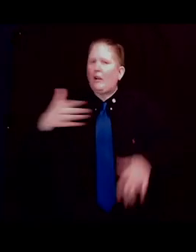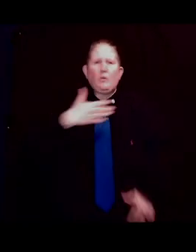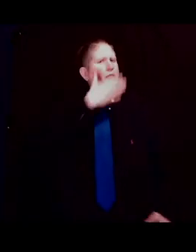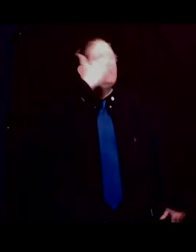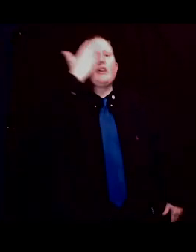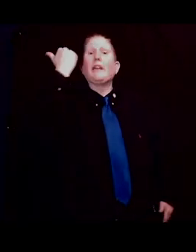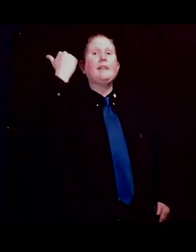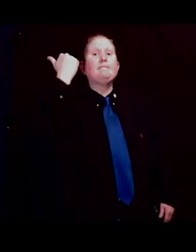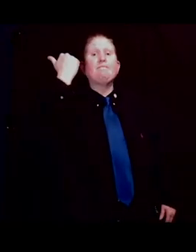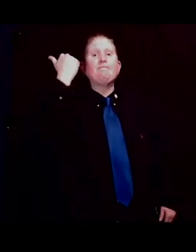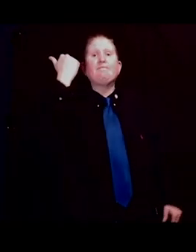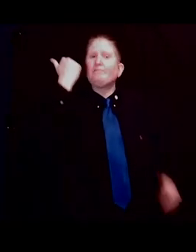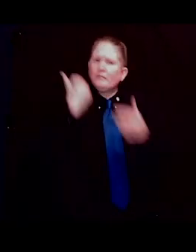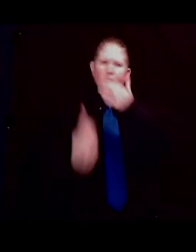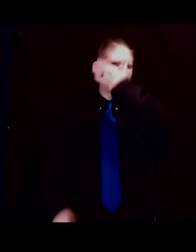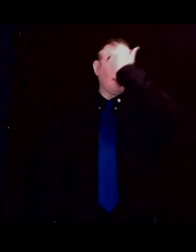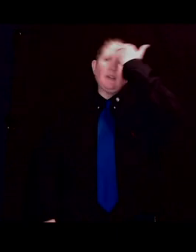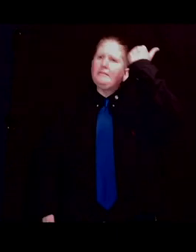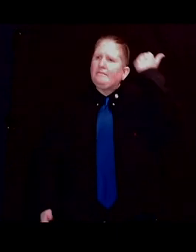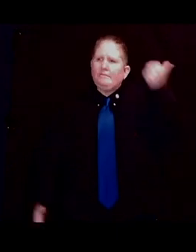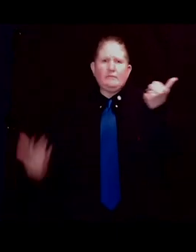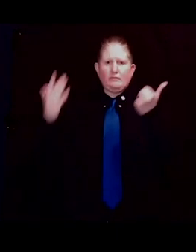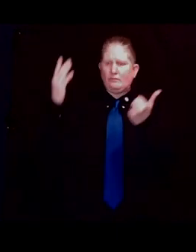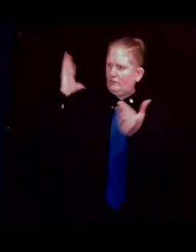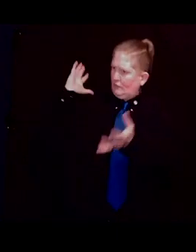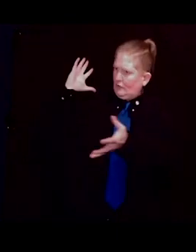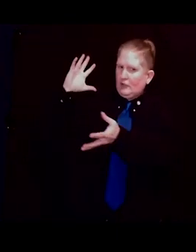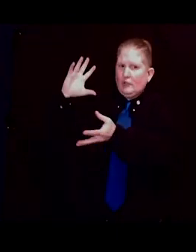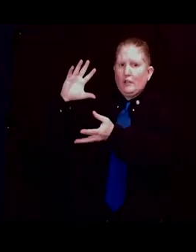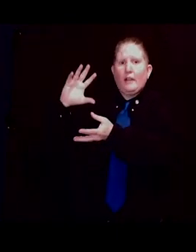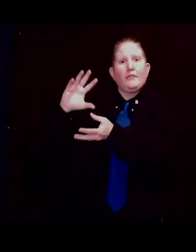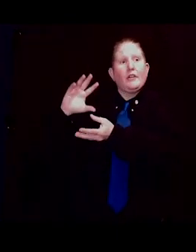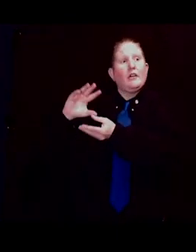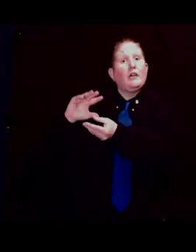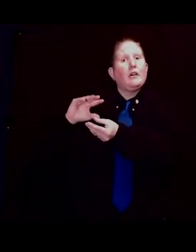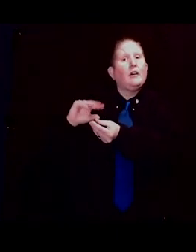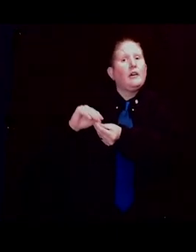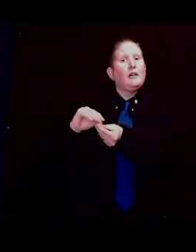No voy a olvidar de dónde he venido